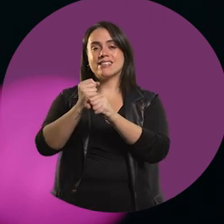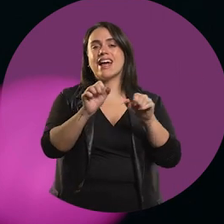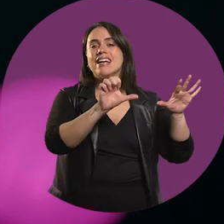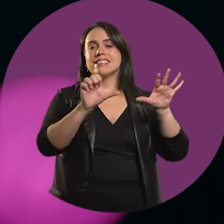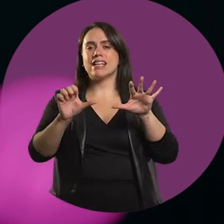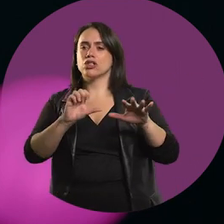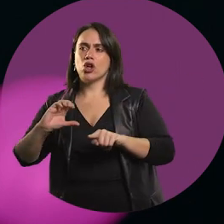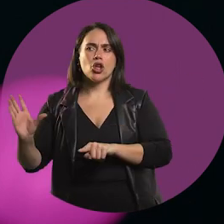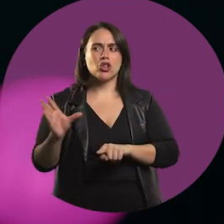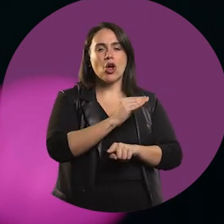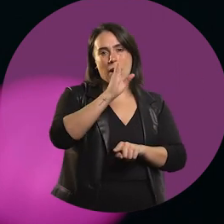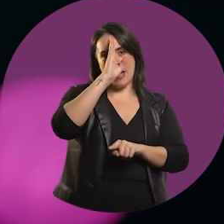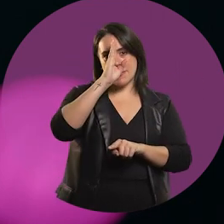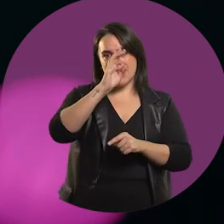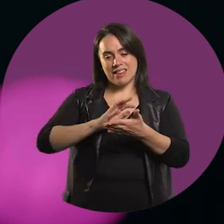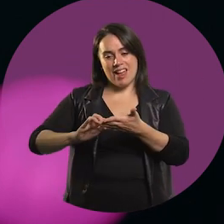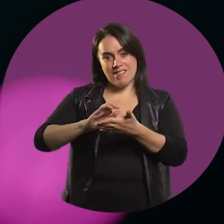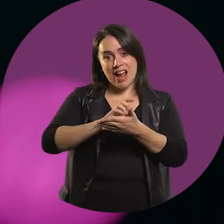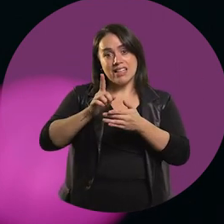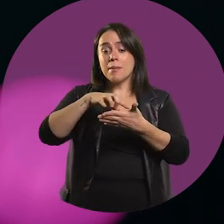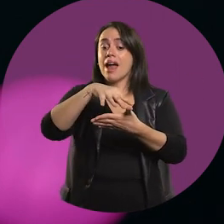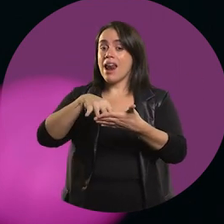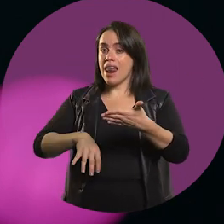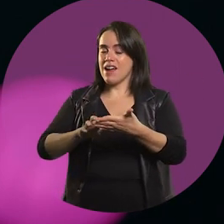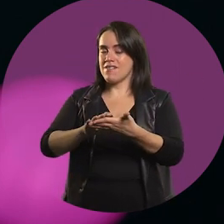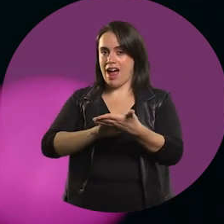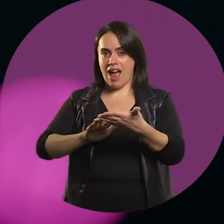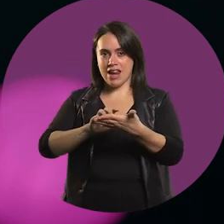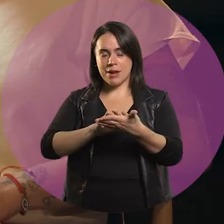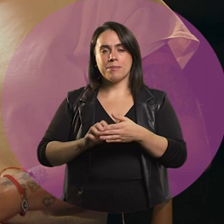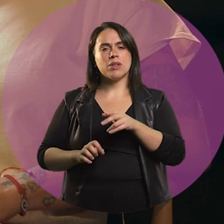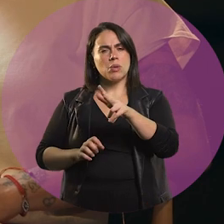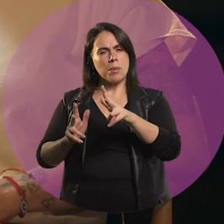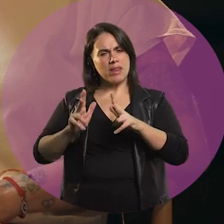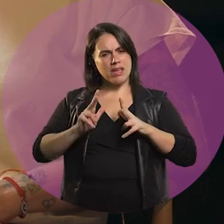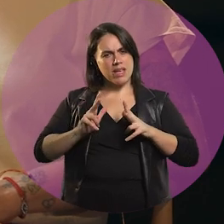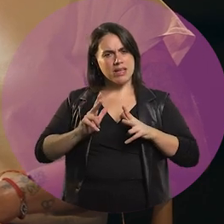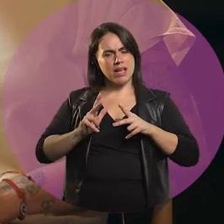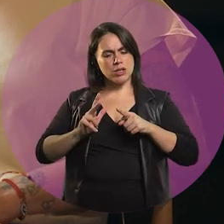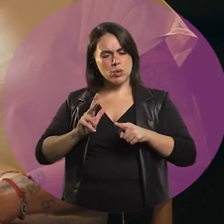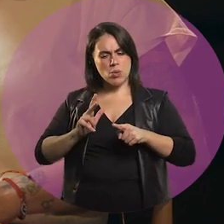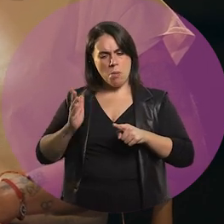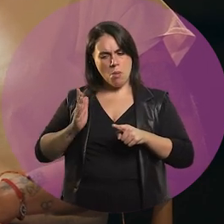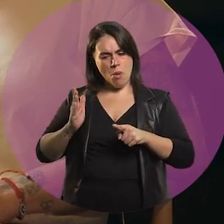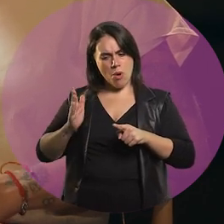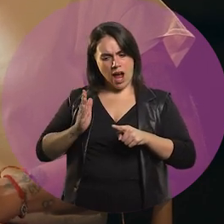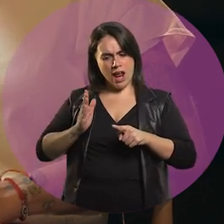todos los compañeros pudieran aprender a escribir y leer. Te definiste como hija de tu generación y cultura.